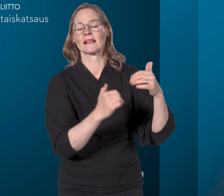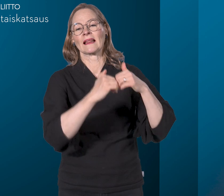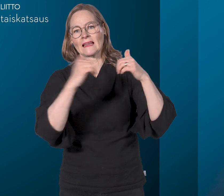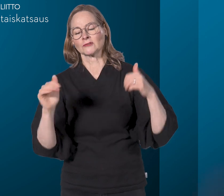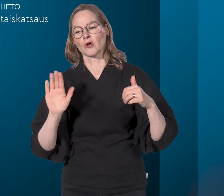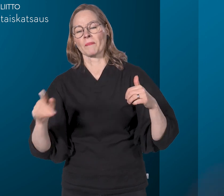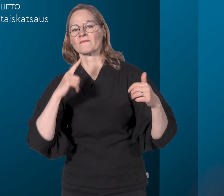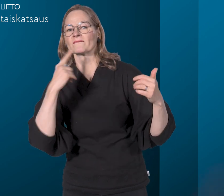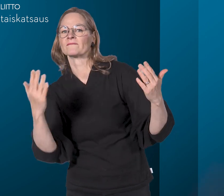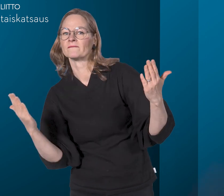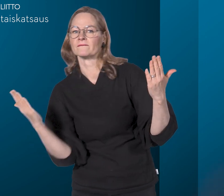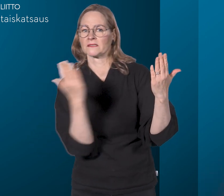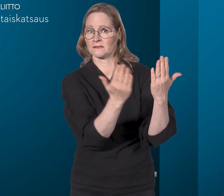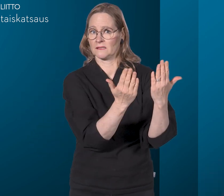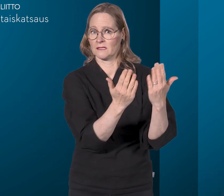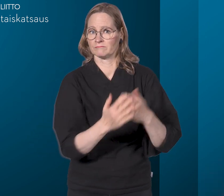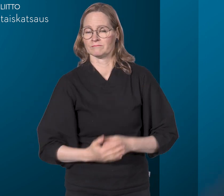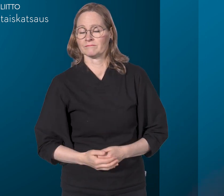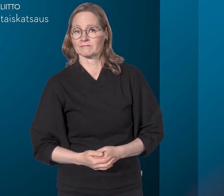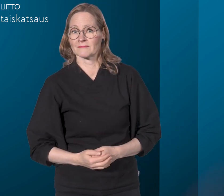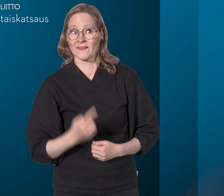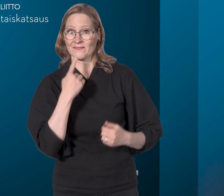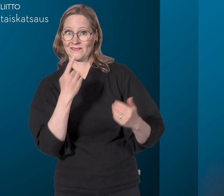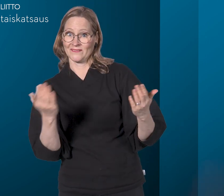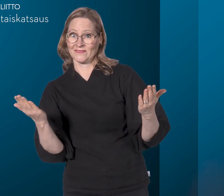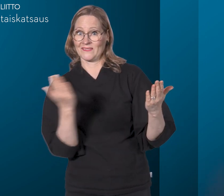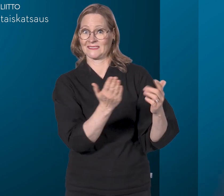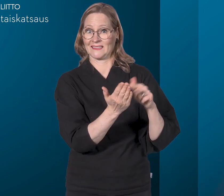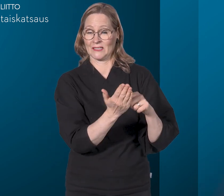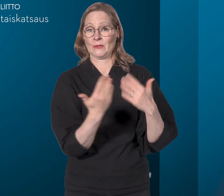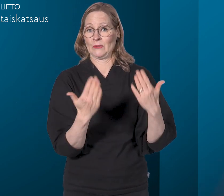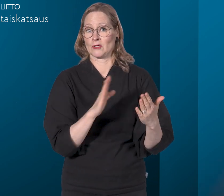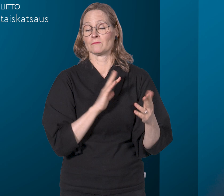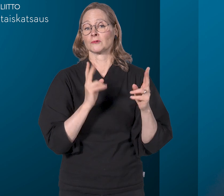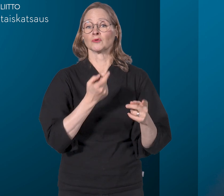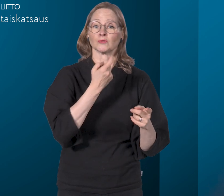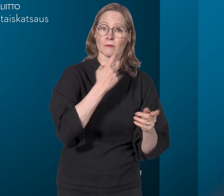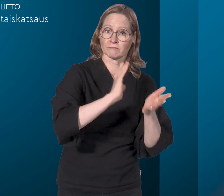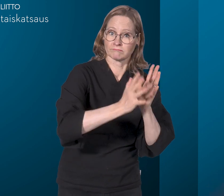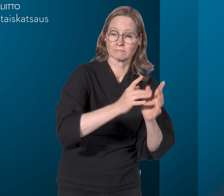jossa käydään läpi Jantusen esittämiä väitteitä. Vastine on nyt nähtävissä myös suomalaisella -